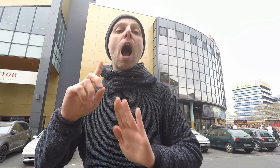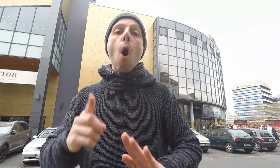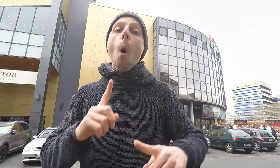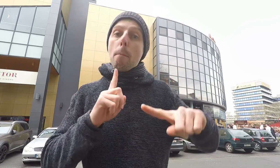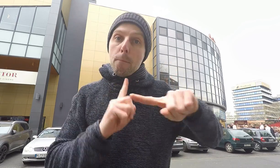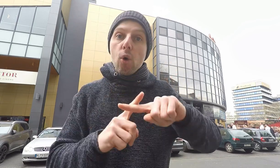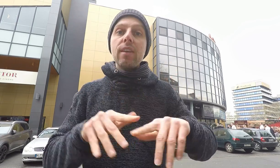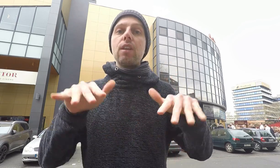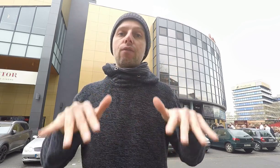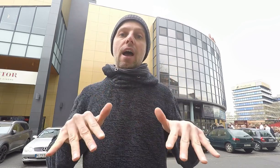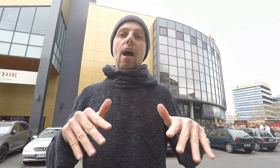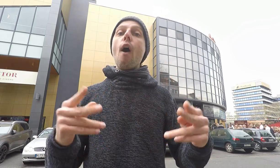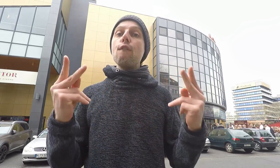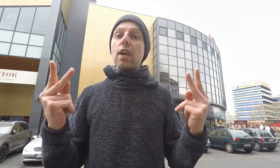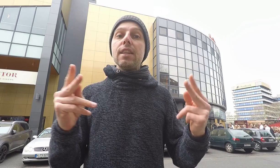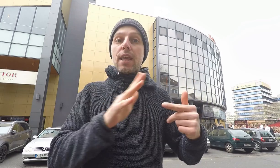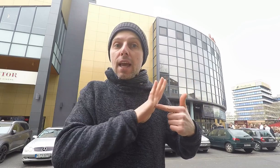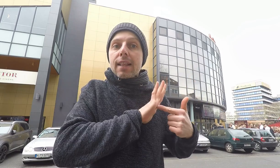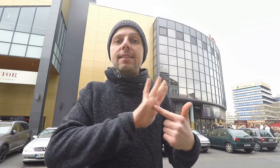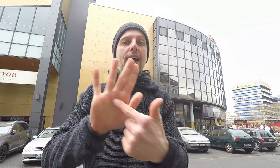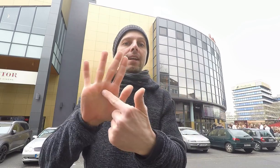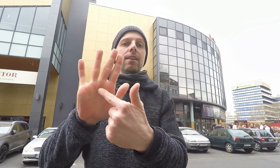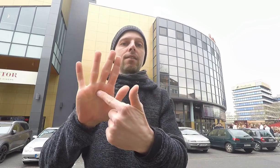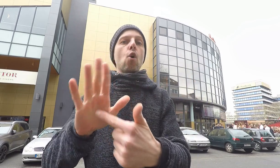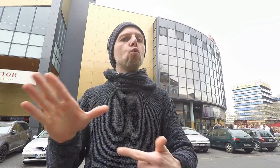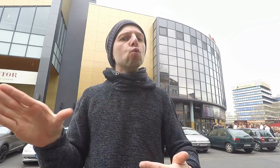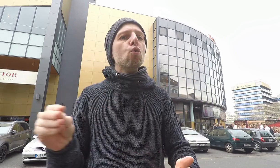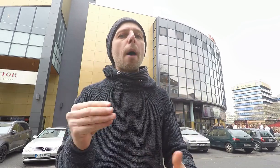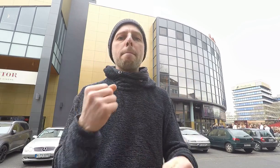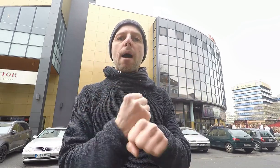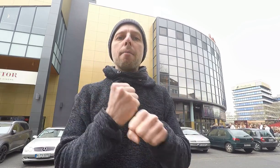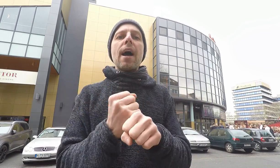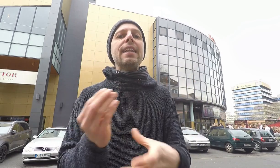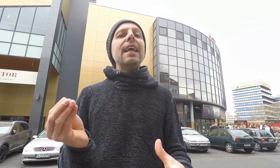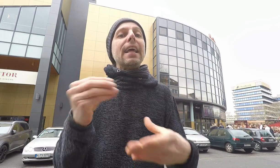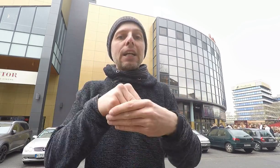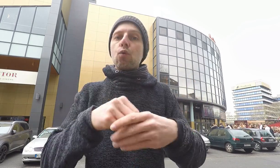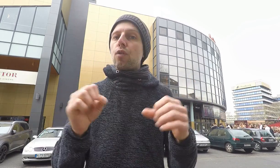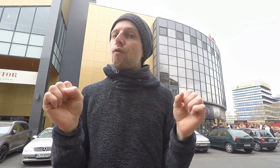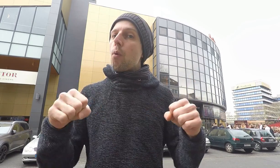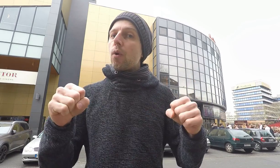Dabei ist es auch wichtig, über die positiven Dinge zu erzählen. Darüber, dass inklusive Zusammenarbeit durchaus möglich ist.